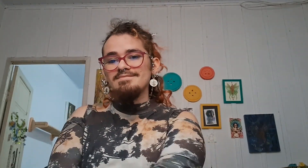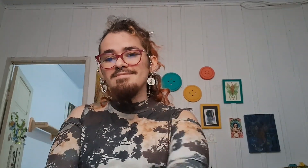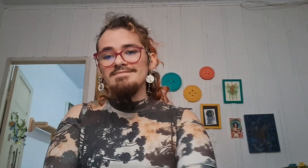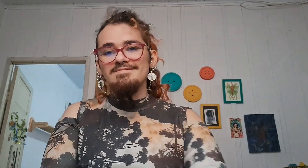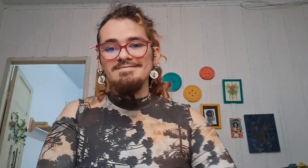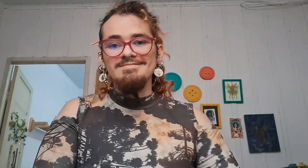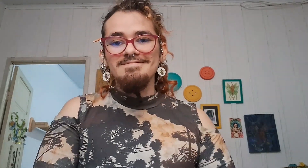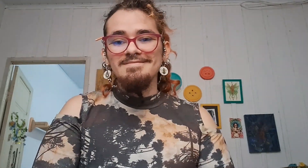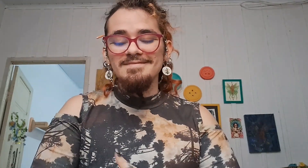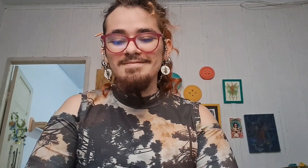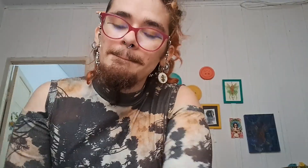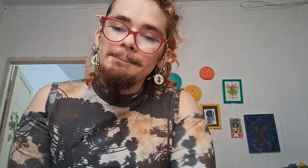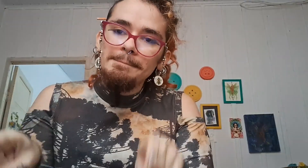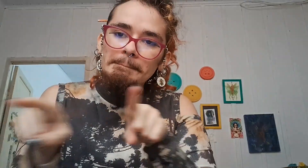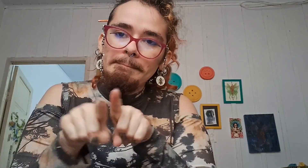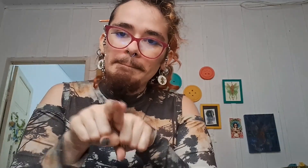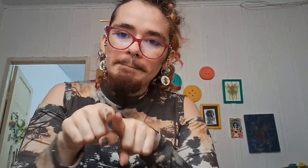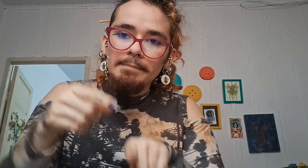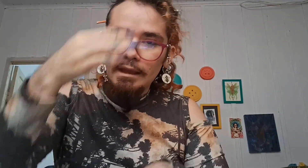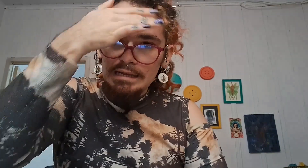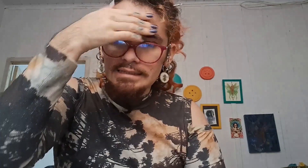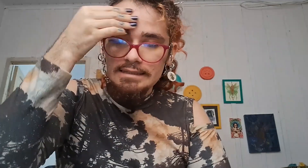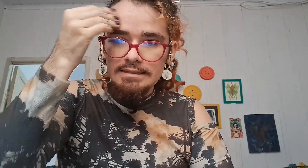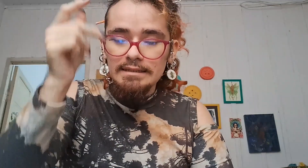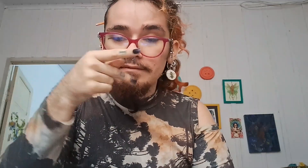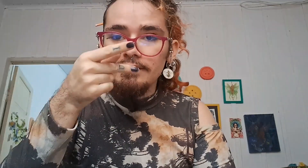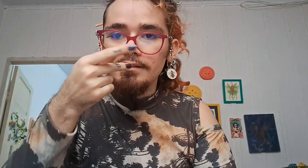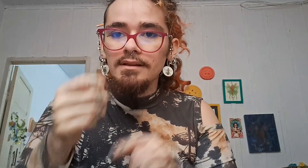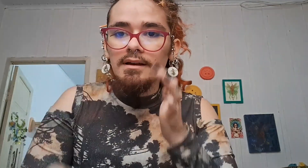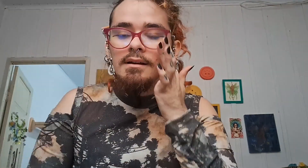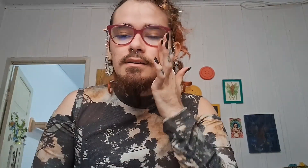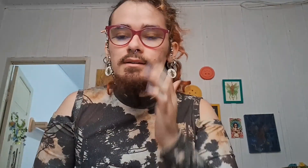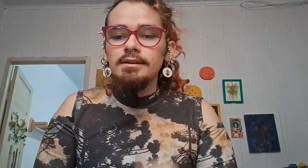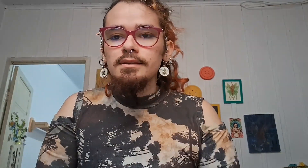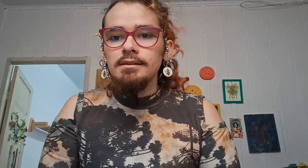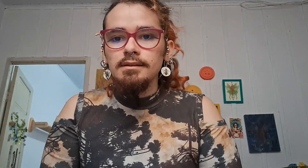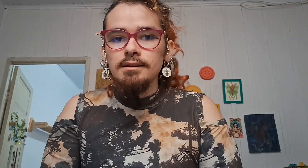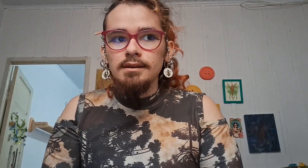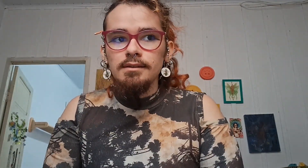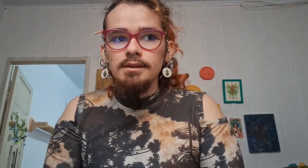também eu esqueci de falar que é interessante